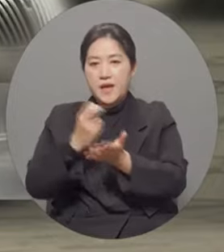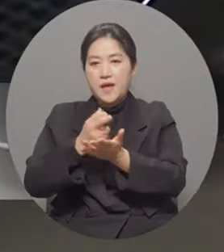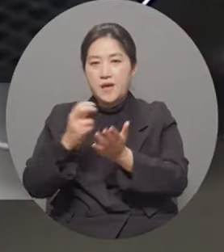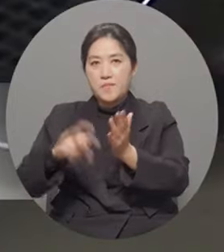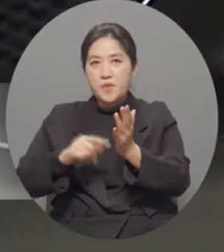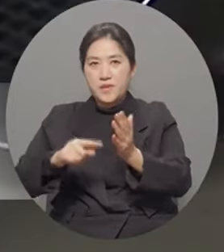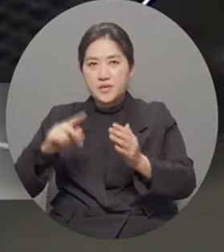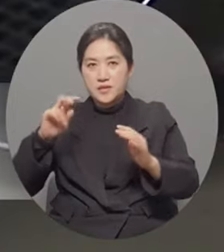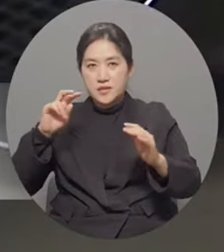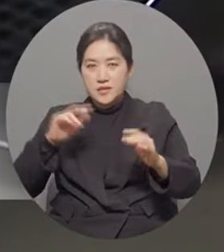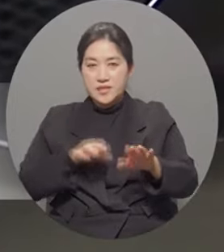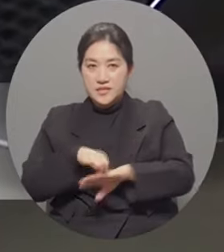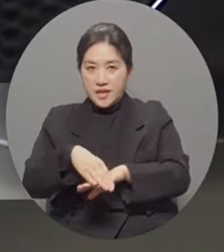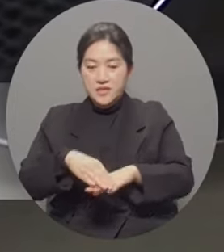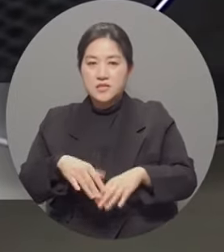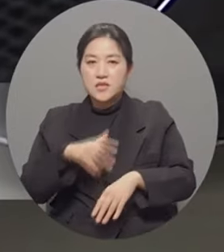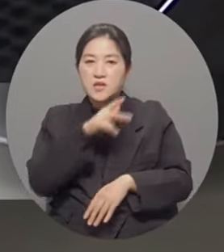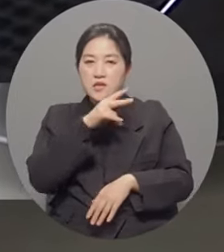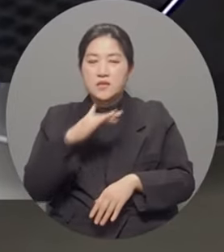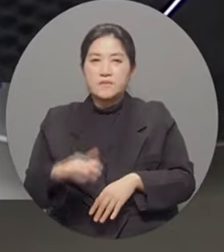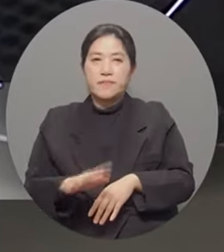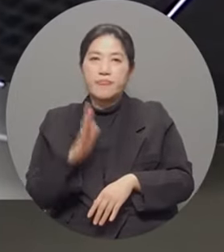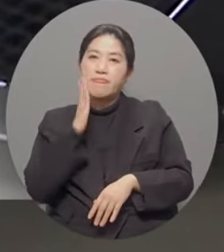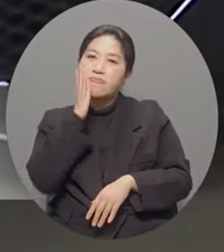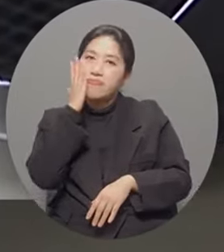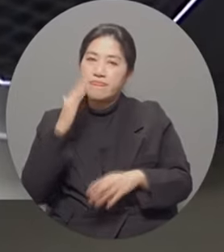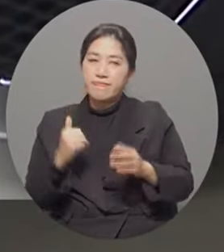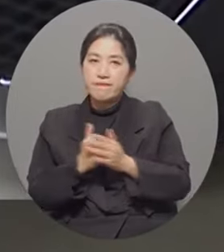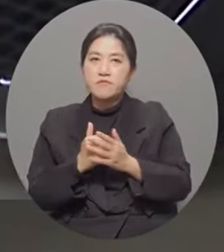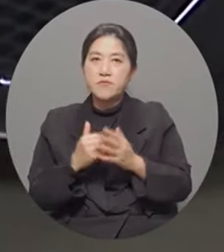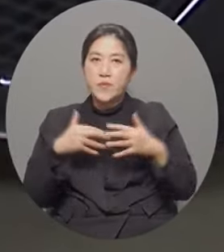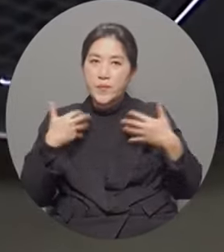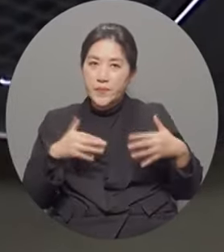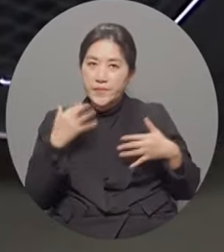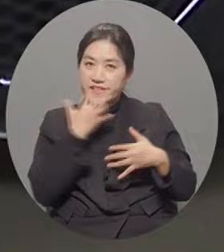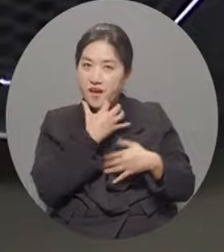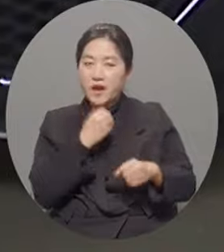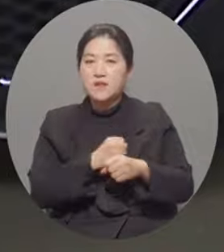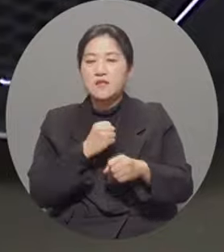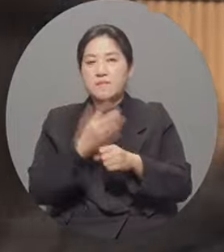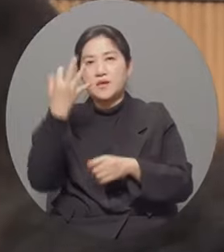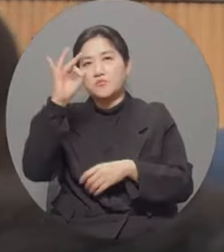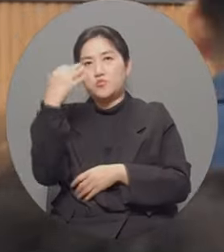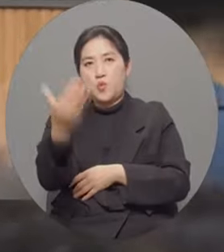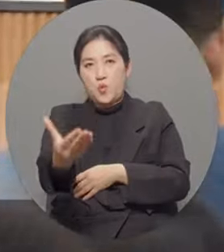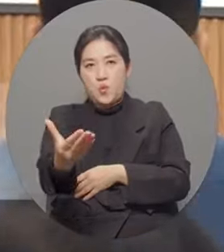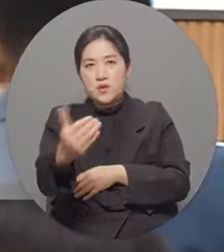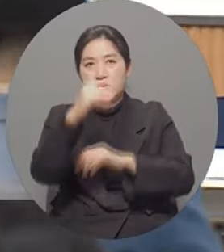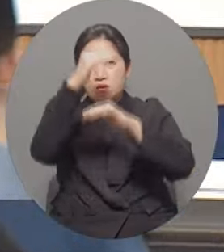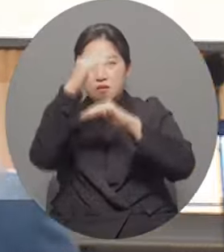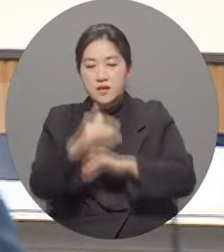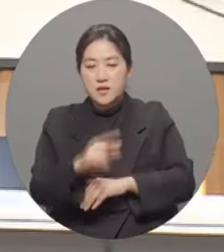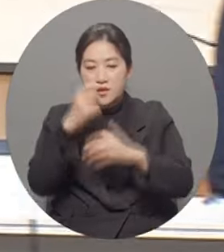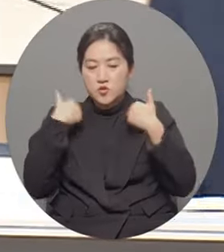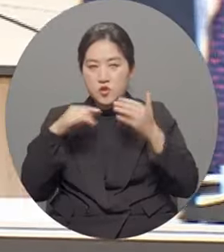8000만 원이 넘는 고가의 법인 차량은 이제연두색 번호판을 달아야만 운행 경비를 세법상 비용으로 인정해줍니다.